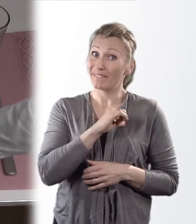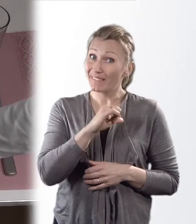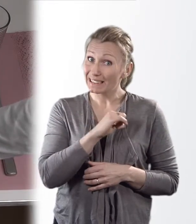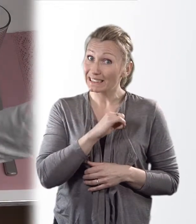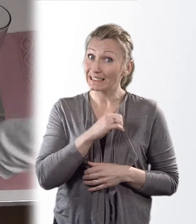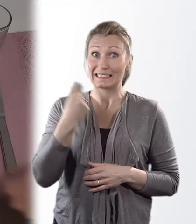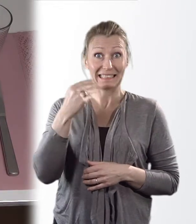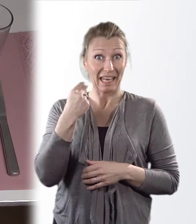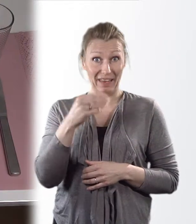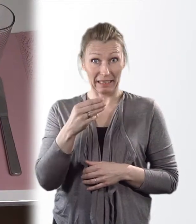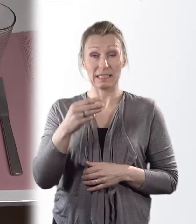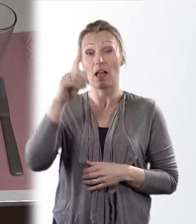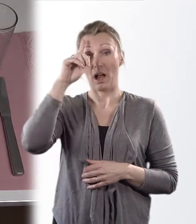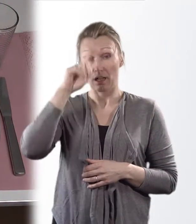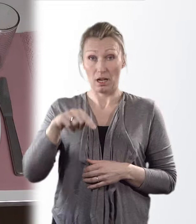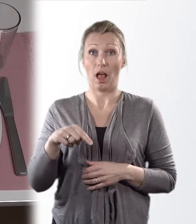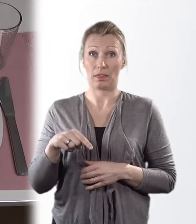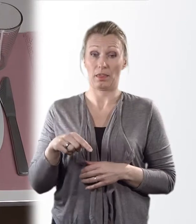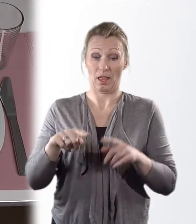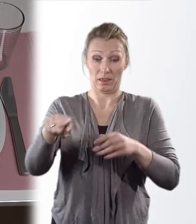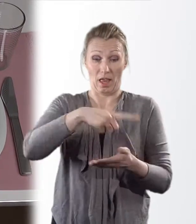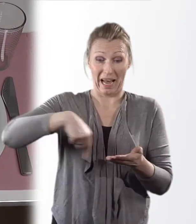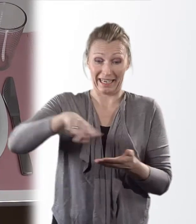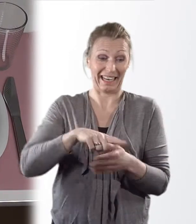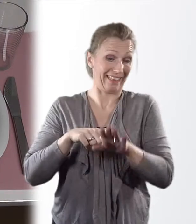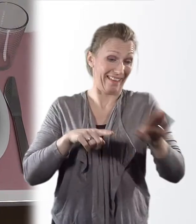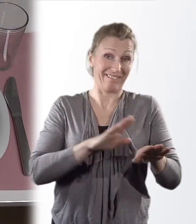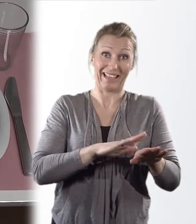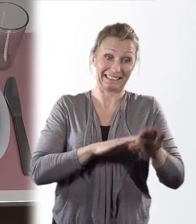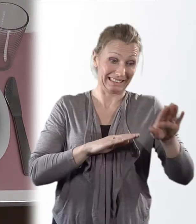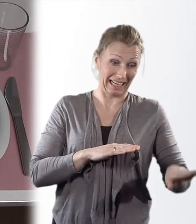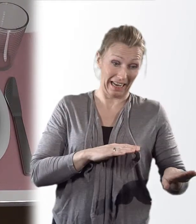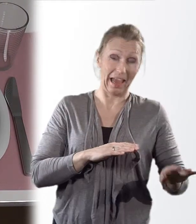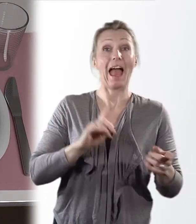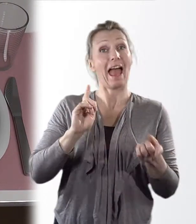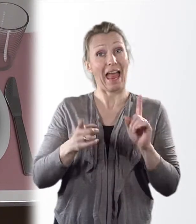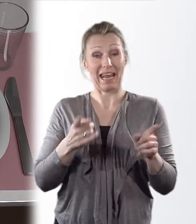Hvis du bruker serviett, kan den ligge til venstre for tallerkenen.